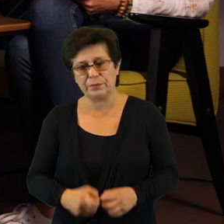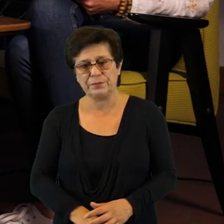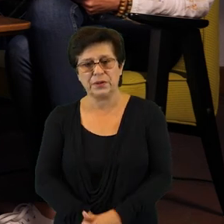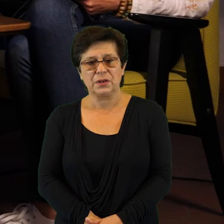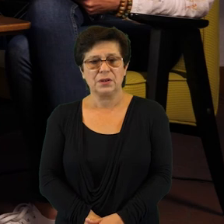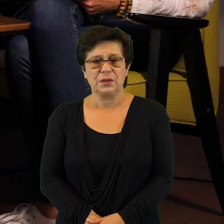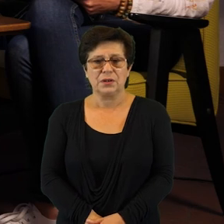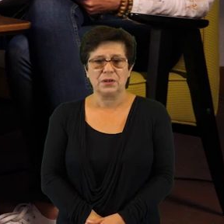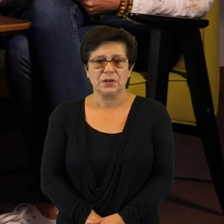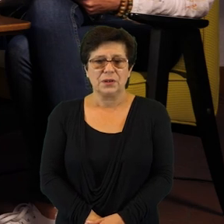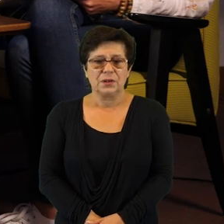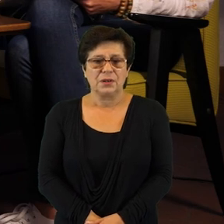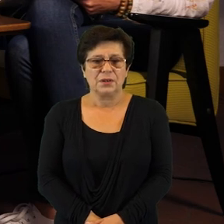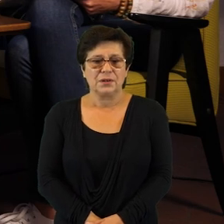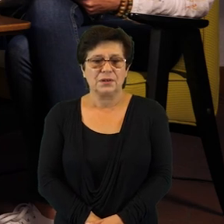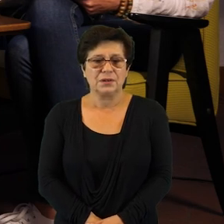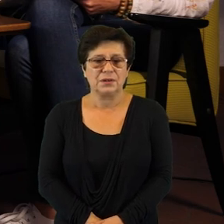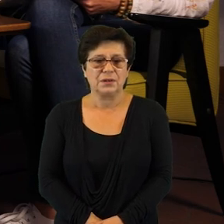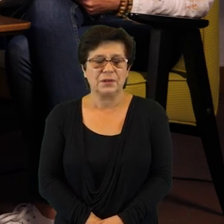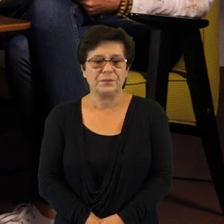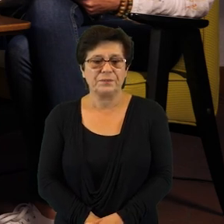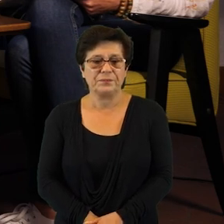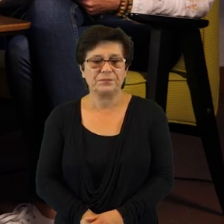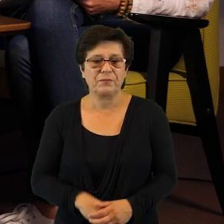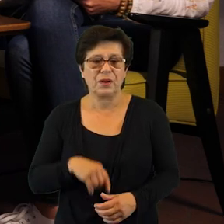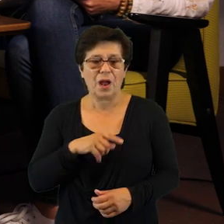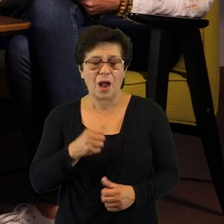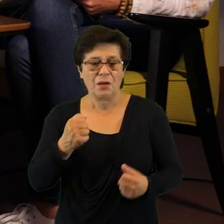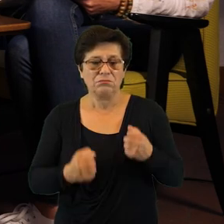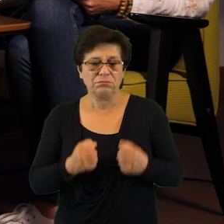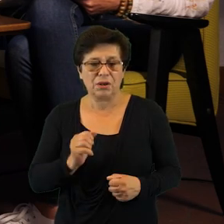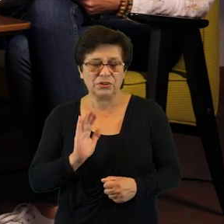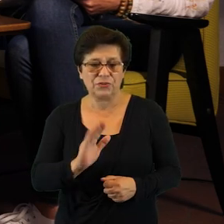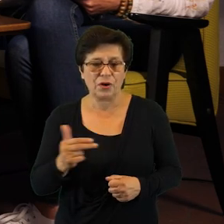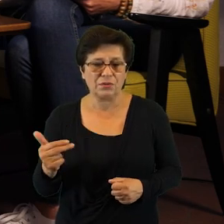Alina Kowalczykowa, która prowadziła swojego malucha z Antonim Słonimskim, który nie miał prawa jazdy